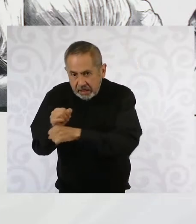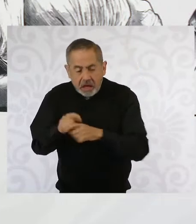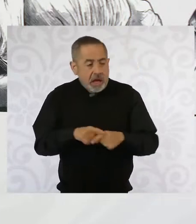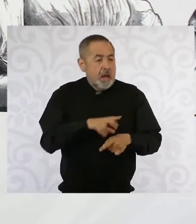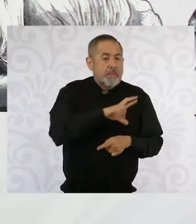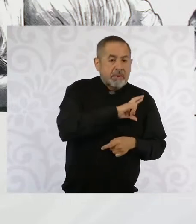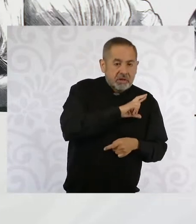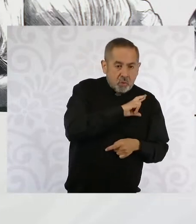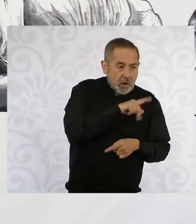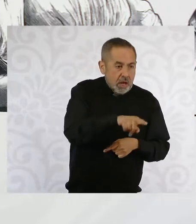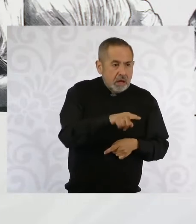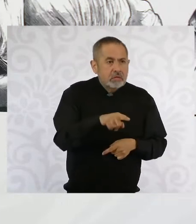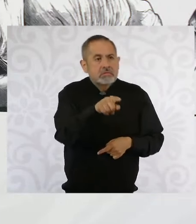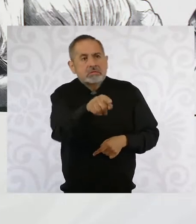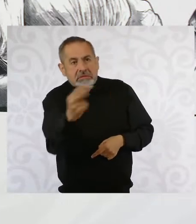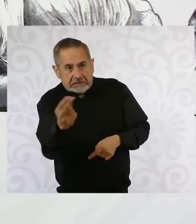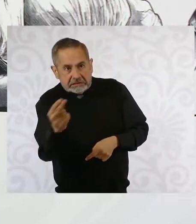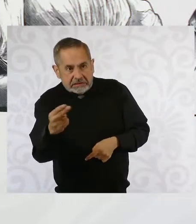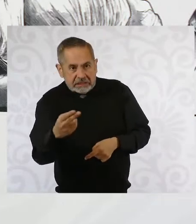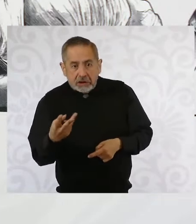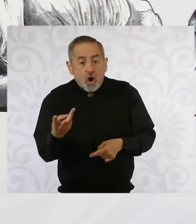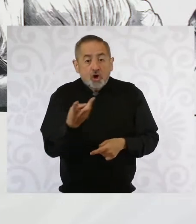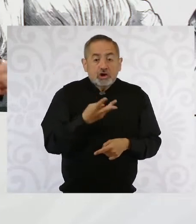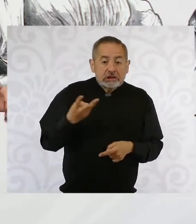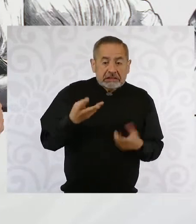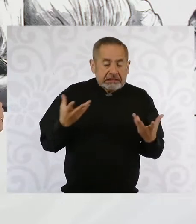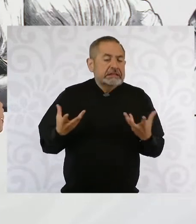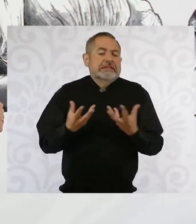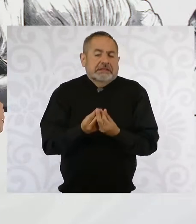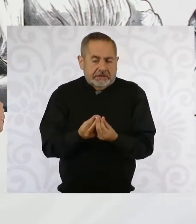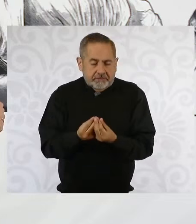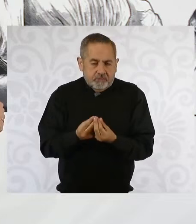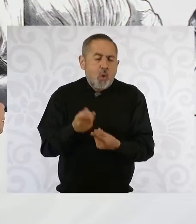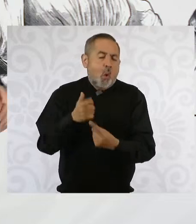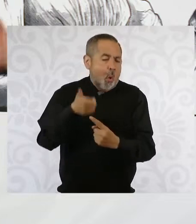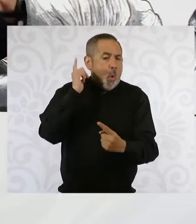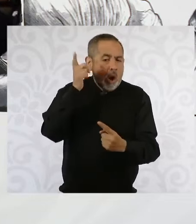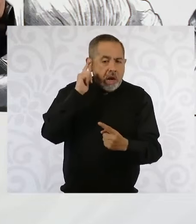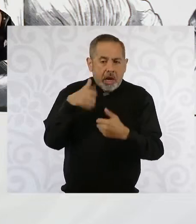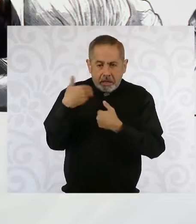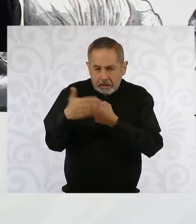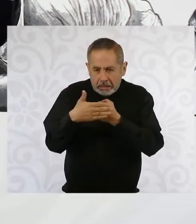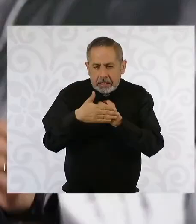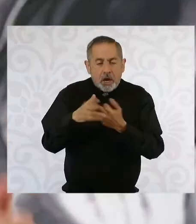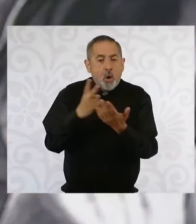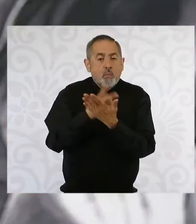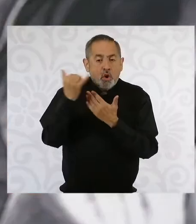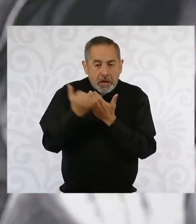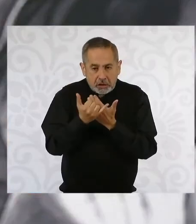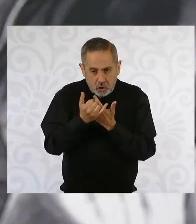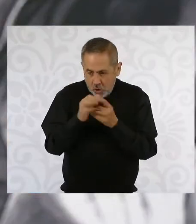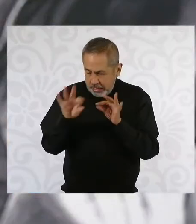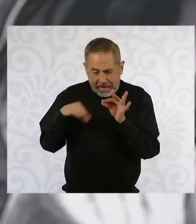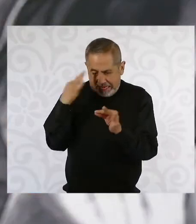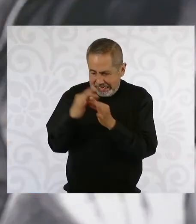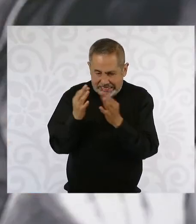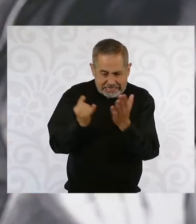y el mercado no este Esperamos que más adelante Cuando el proyecto tenga ya los números más este